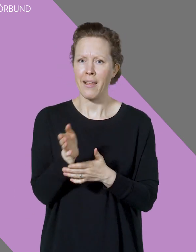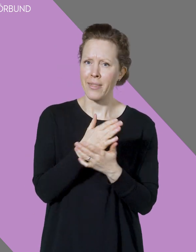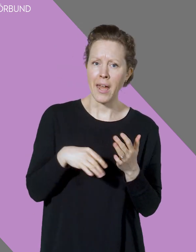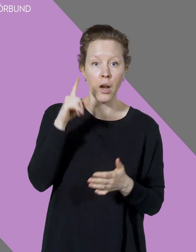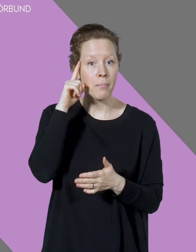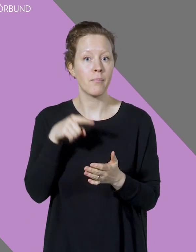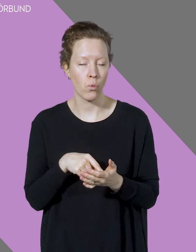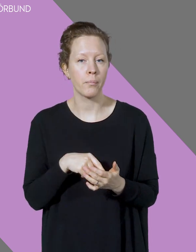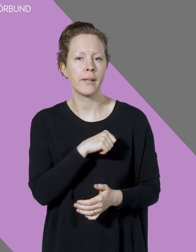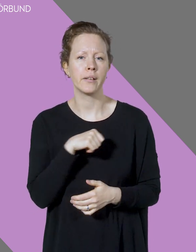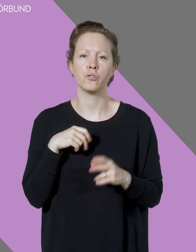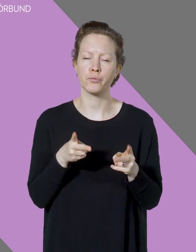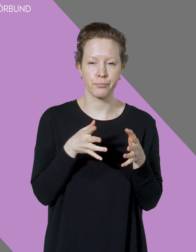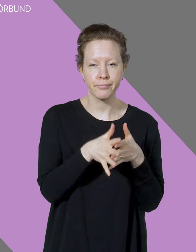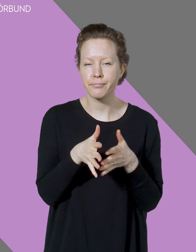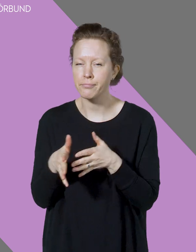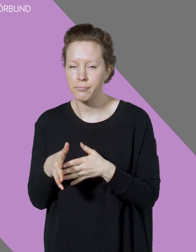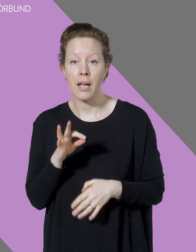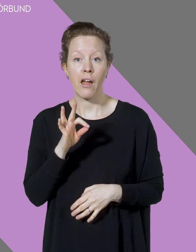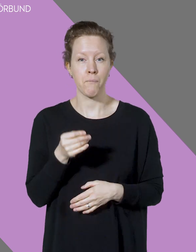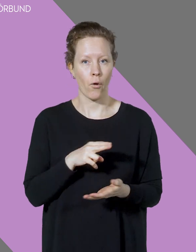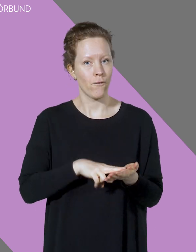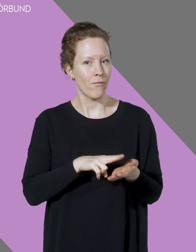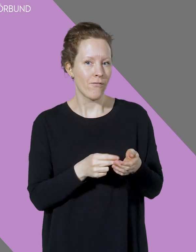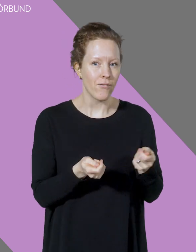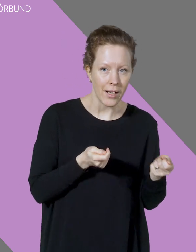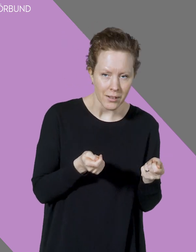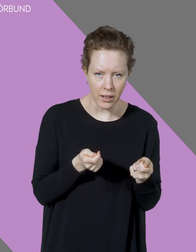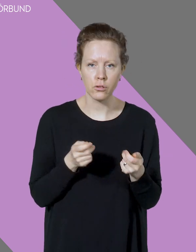och som en del av detta mål har regeringen även utrett FPA:s förvaltning -